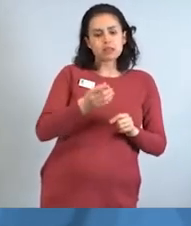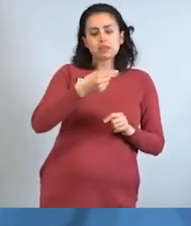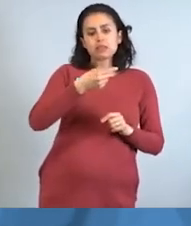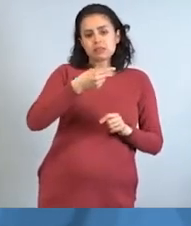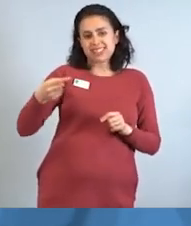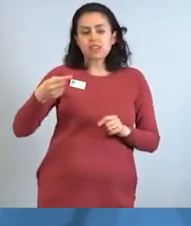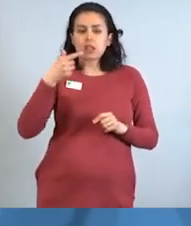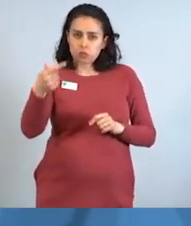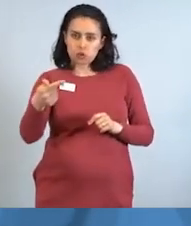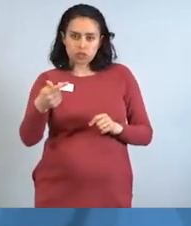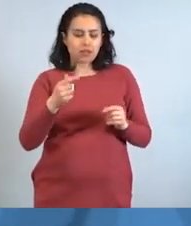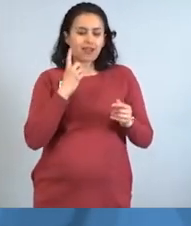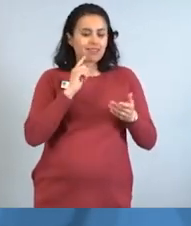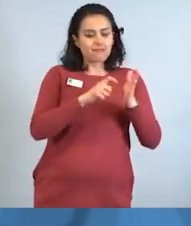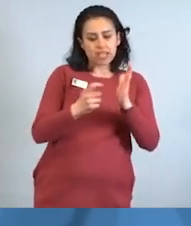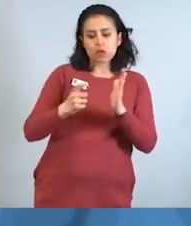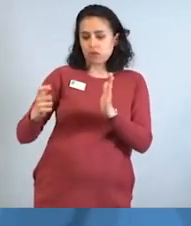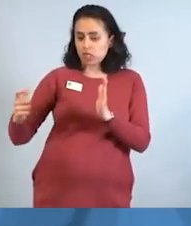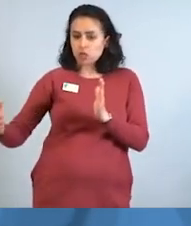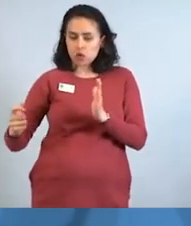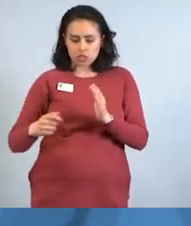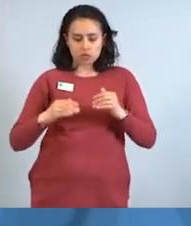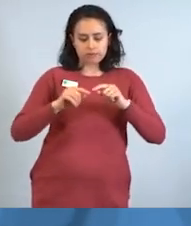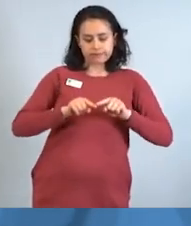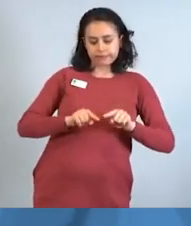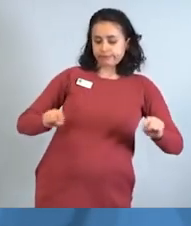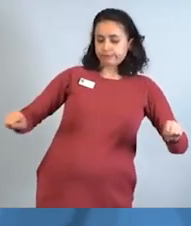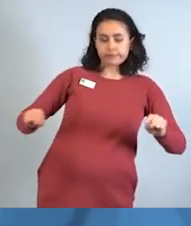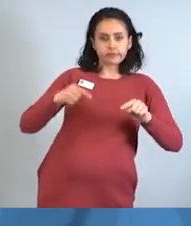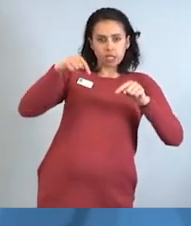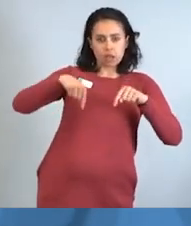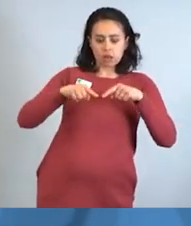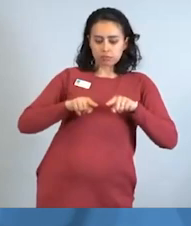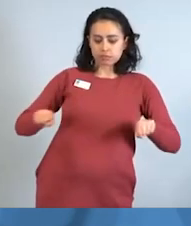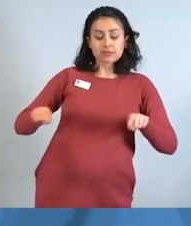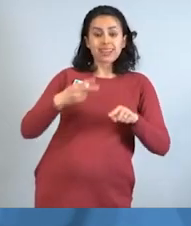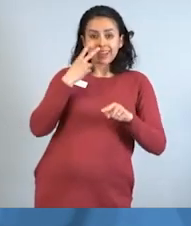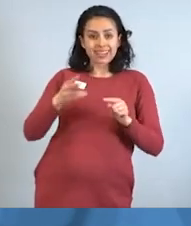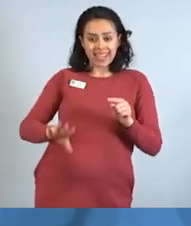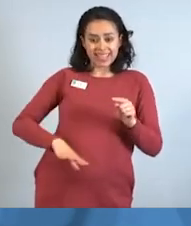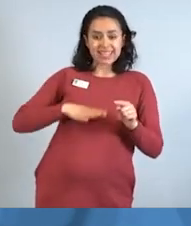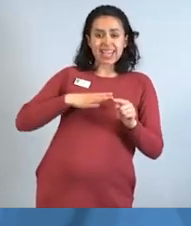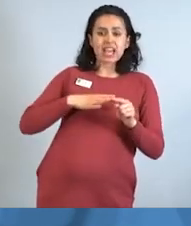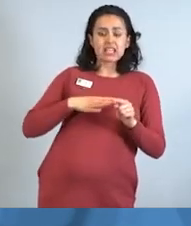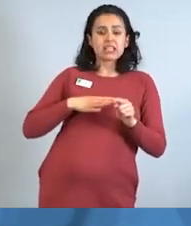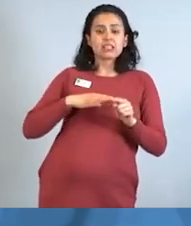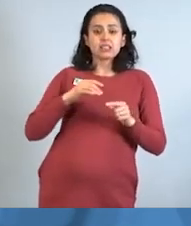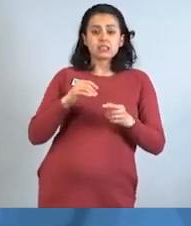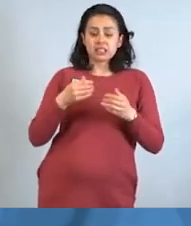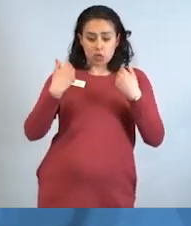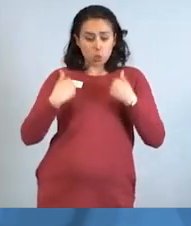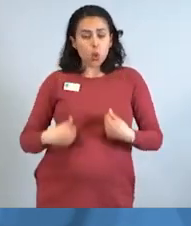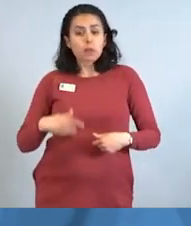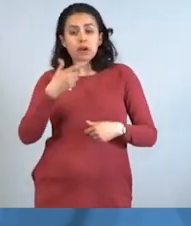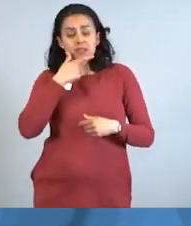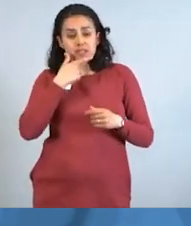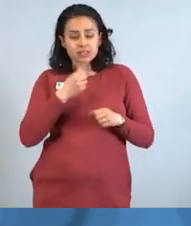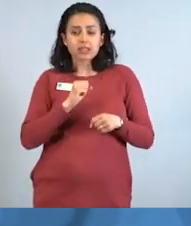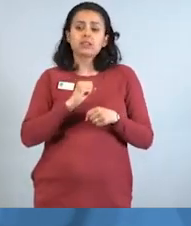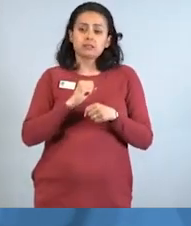ja tuolla alhaalla näette, että siellä on ihmisen iät, niin sehän nousee ihan eksponentiaalisesti tuo kuolemanriski koronatautiin.